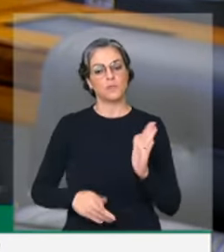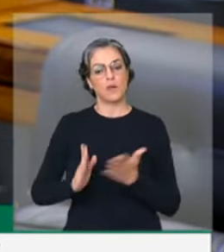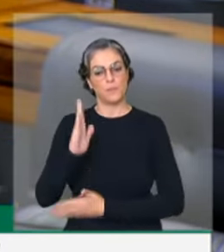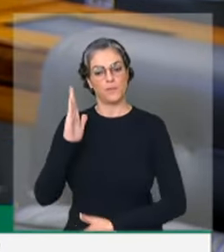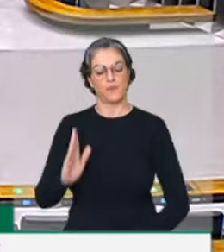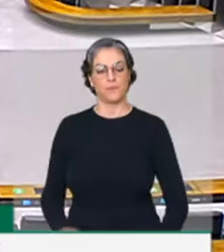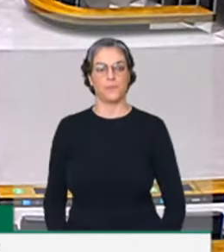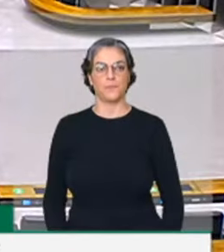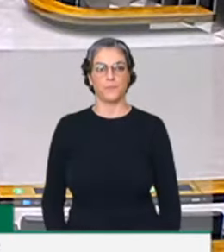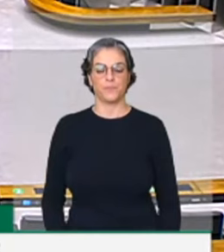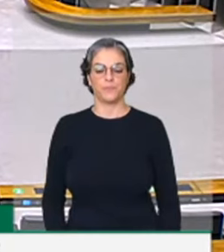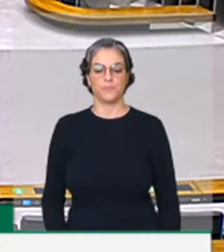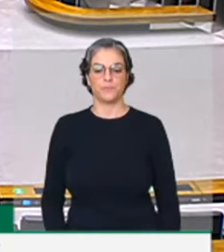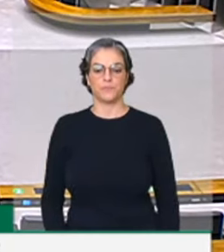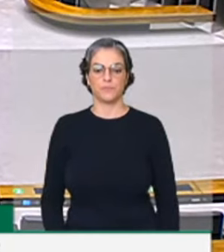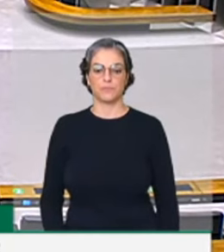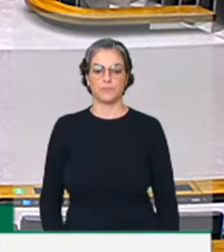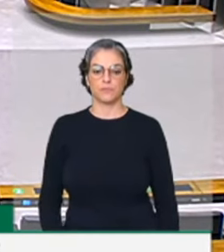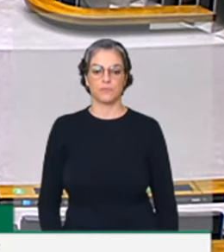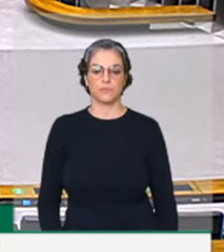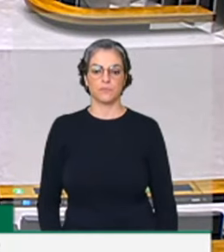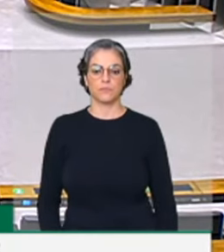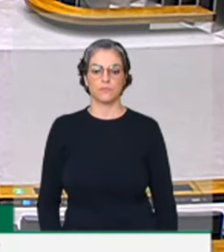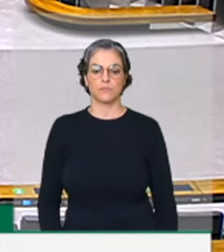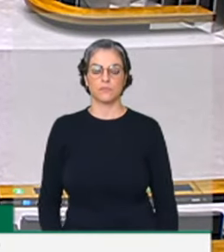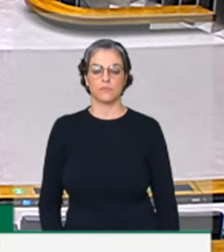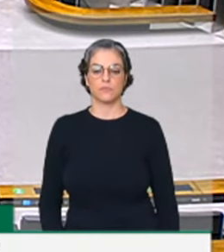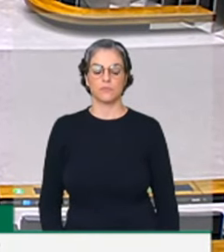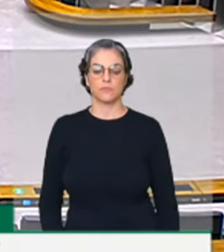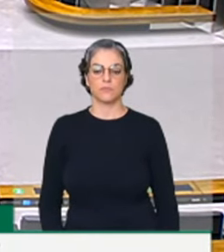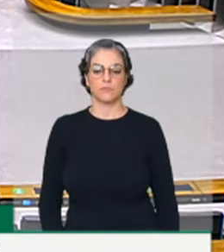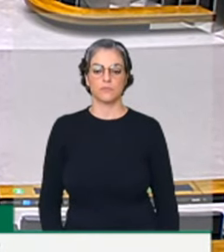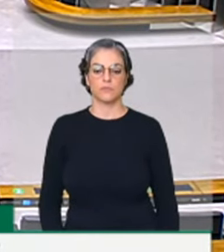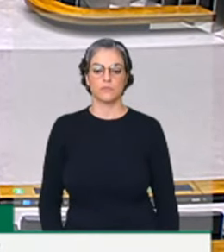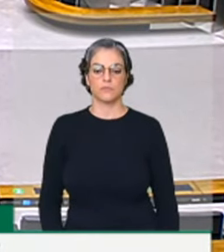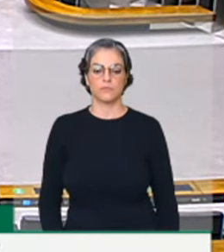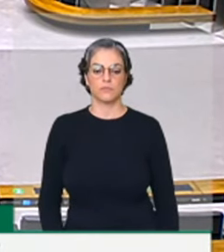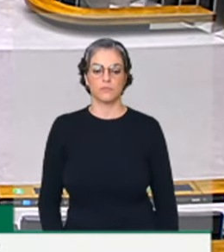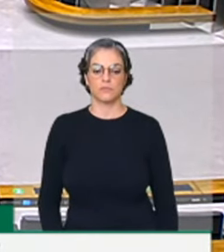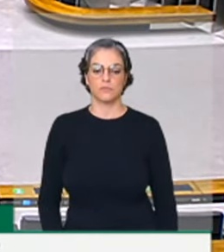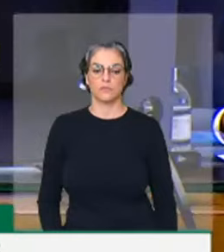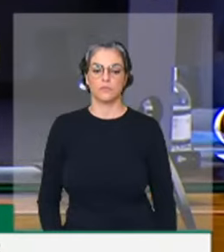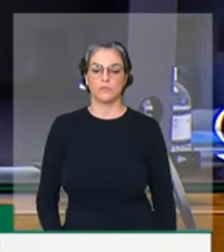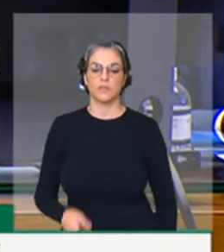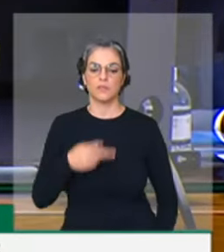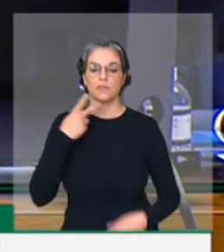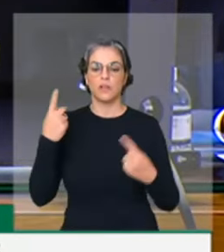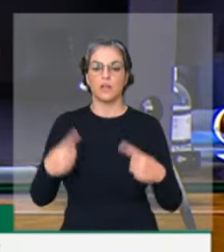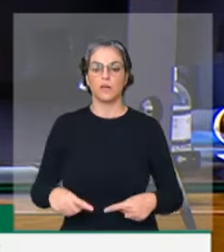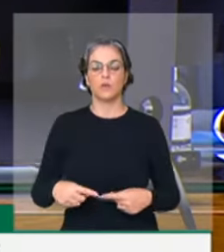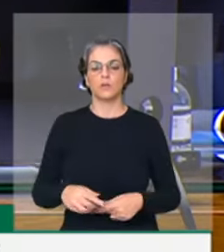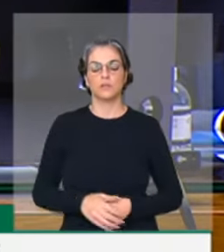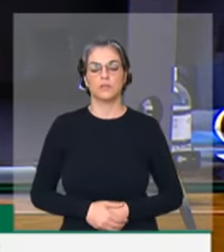APROVAÇÃO DESSE PROJETO. -- [PRESIDENTE]: PARA ENCAMINHAR CONTRA O DEPUTADO ARLINDO CHINAGLIA. [DEPUTADO]: POIS NÃO, PRESIDENTE. SENHOR